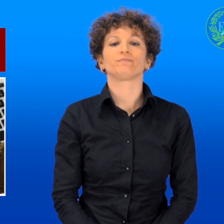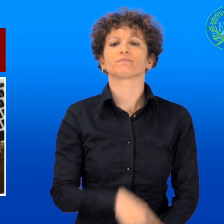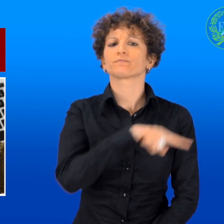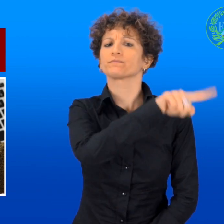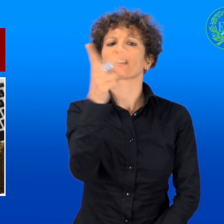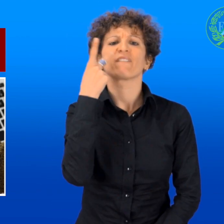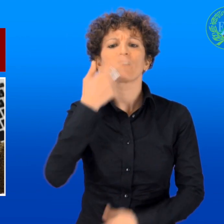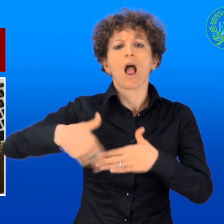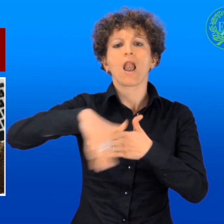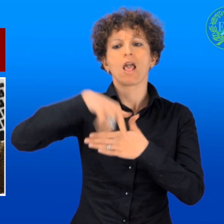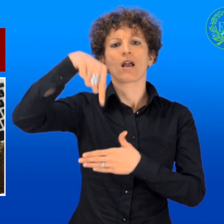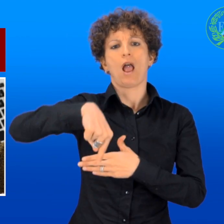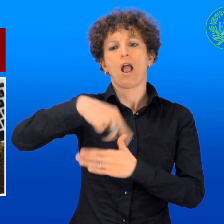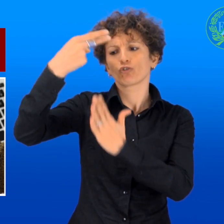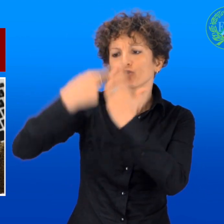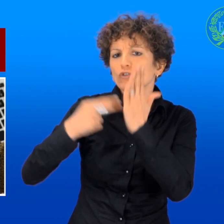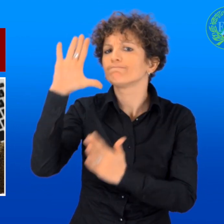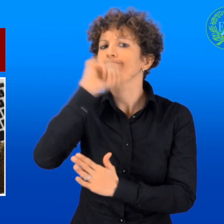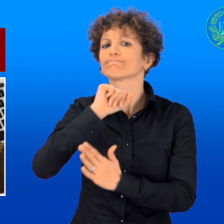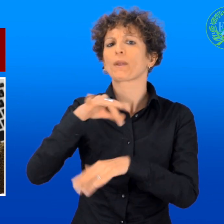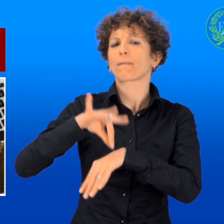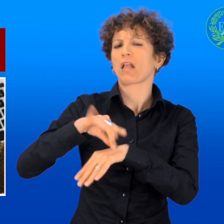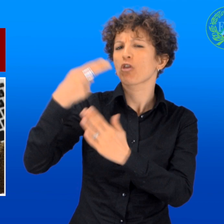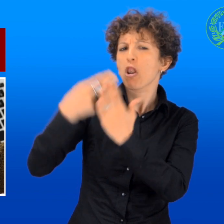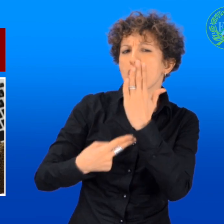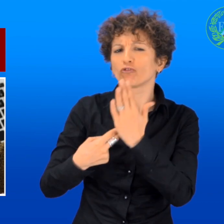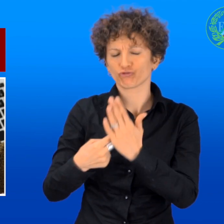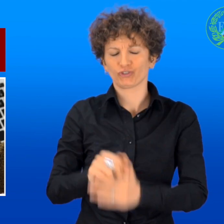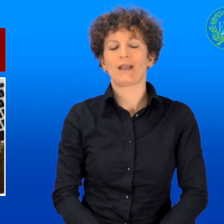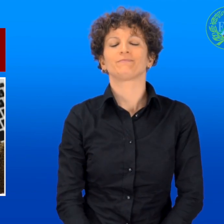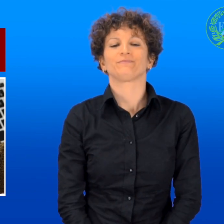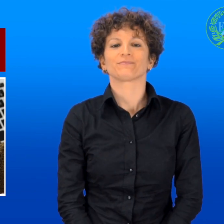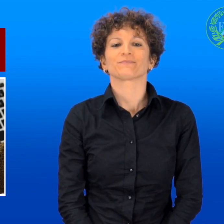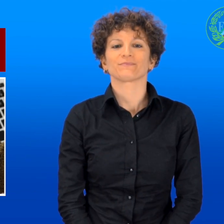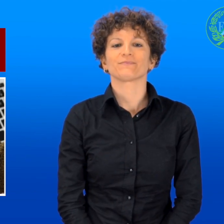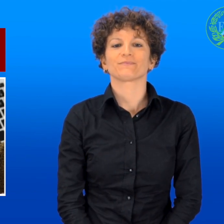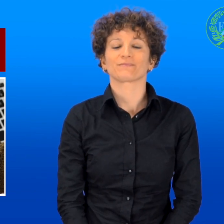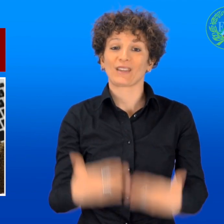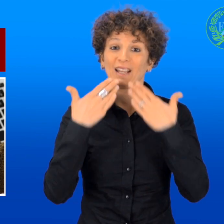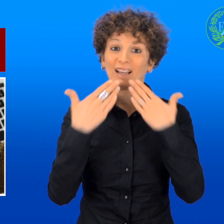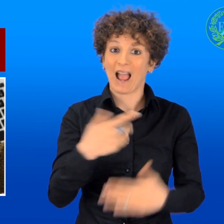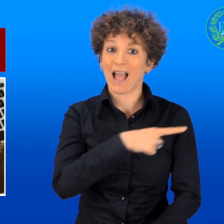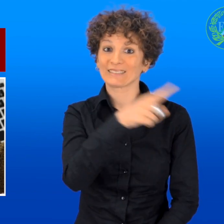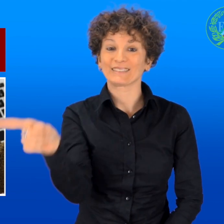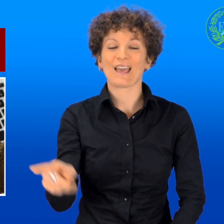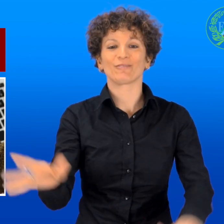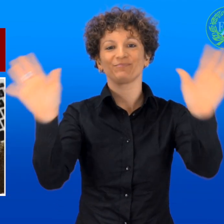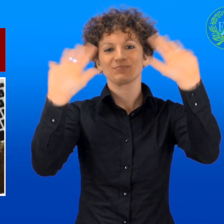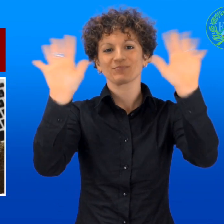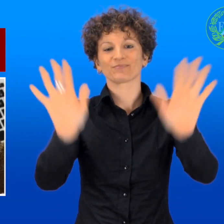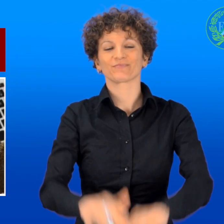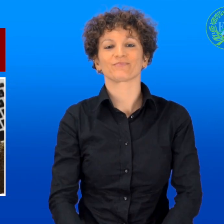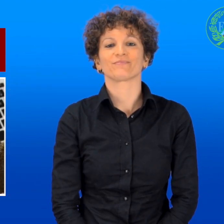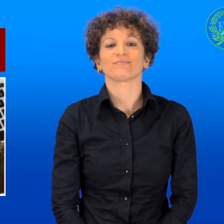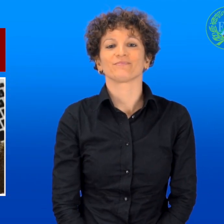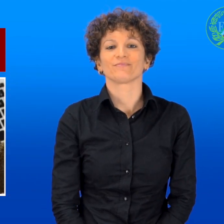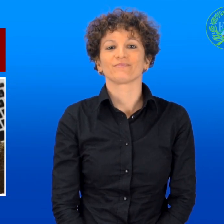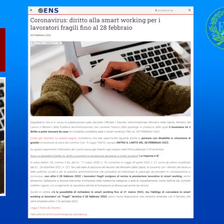Vedi in allegato il testo con le patologie Grazie e saluti